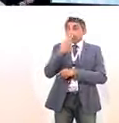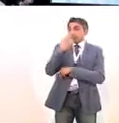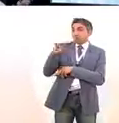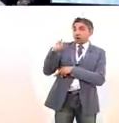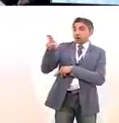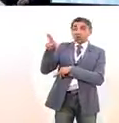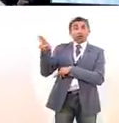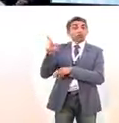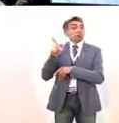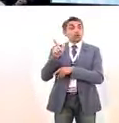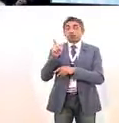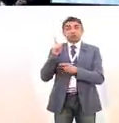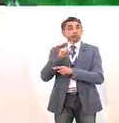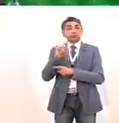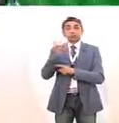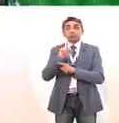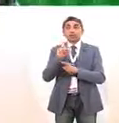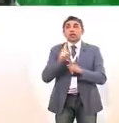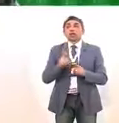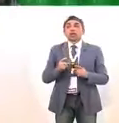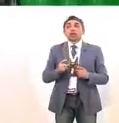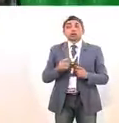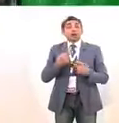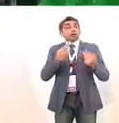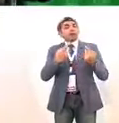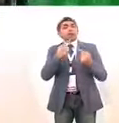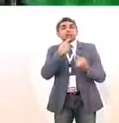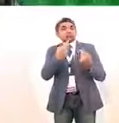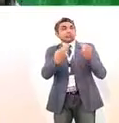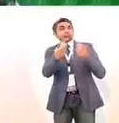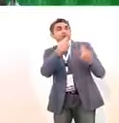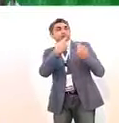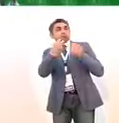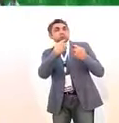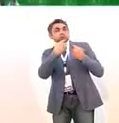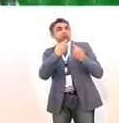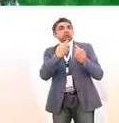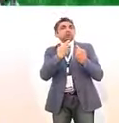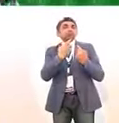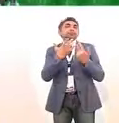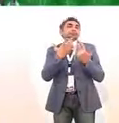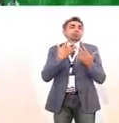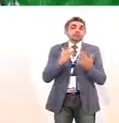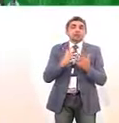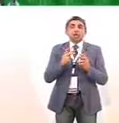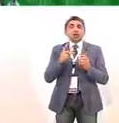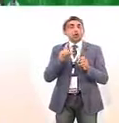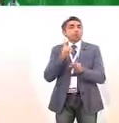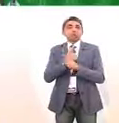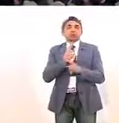di superare gli insulti che abbiamo ricevuto perché pensiamo che non si viva di risentimenti